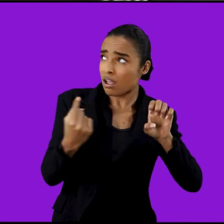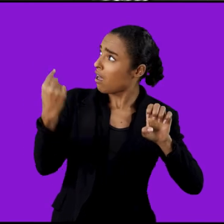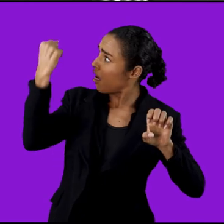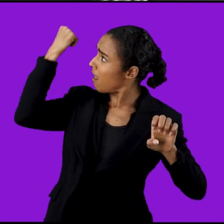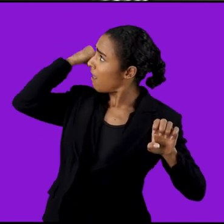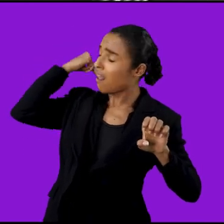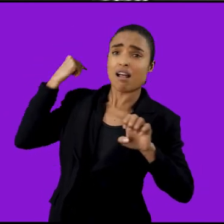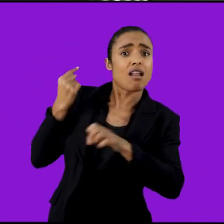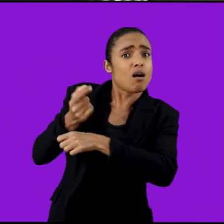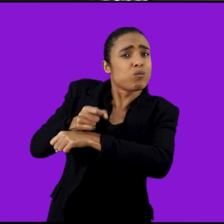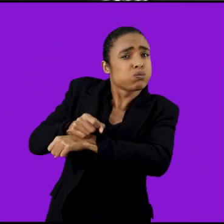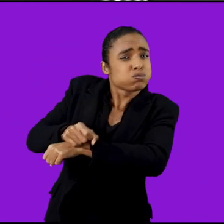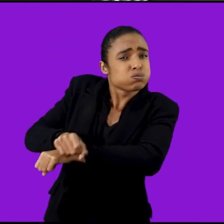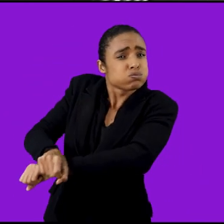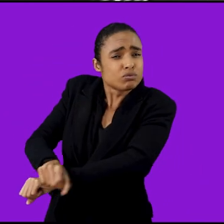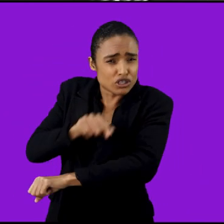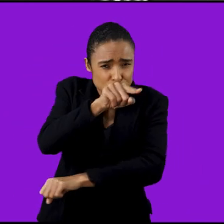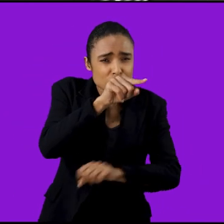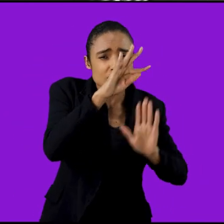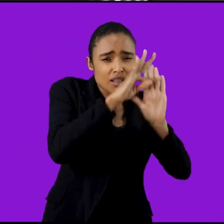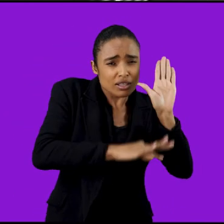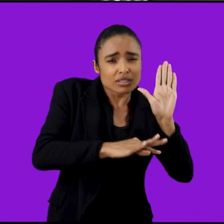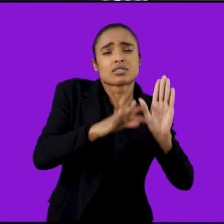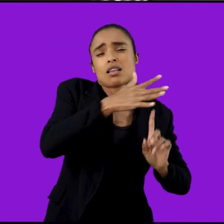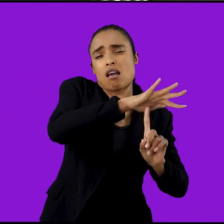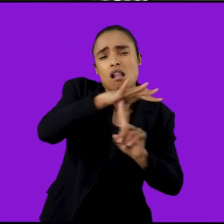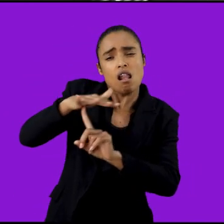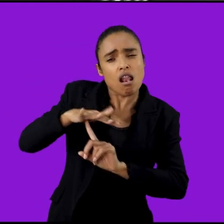cê trouxe no seu texto né, das feiras dos mercados. A gente traz…